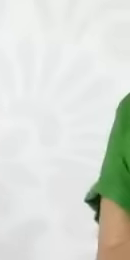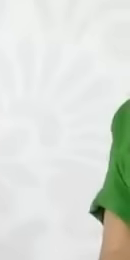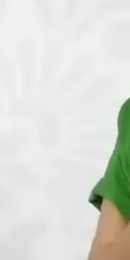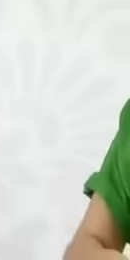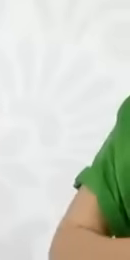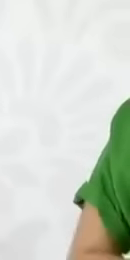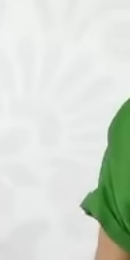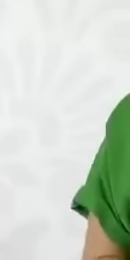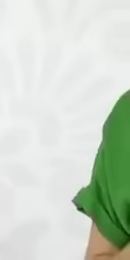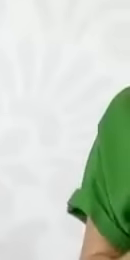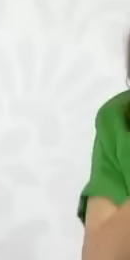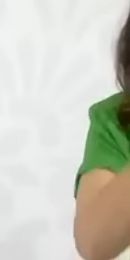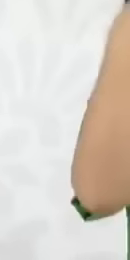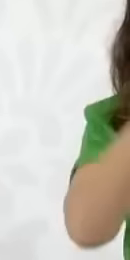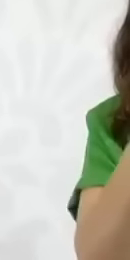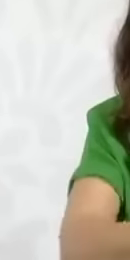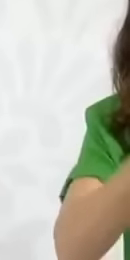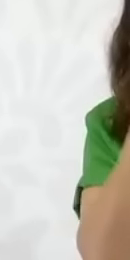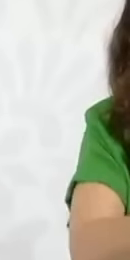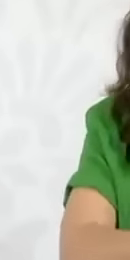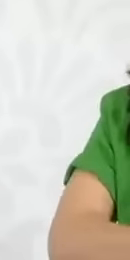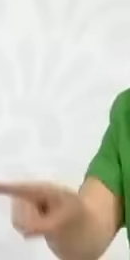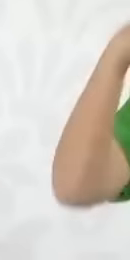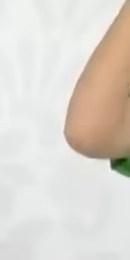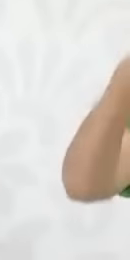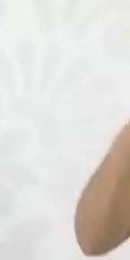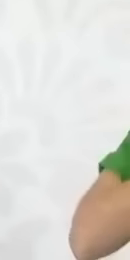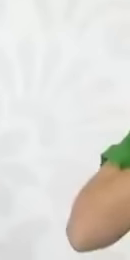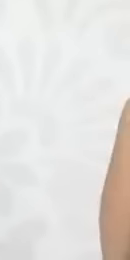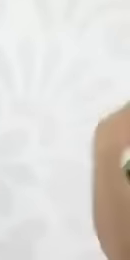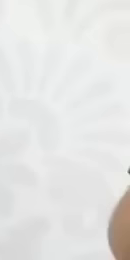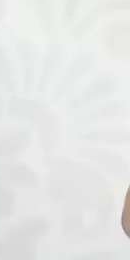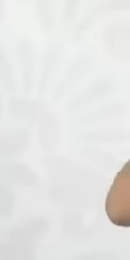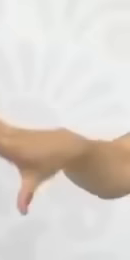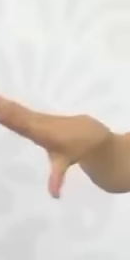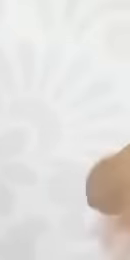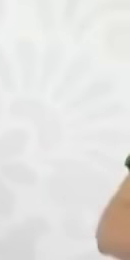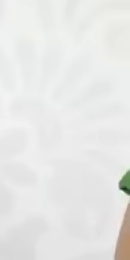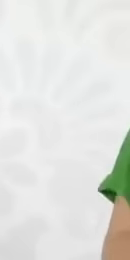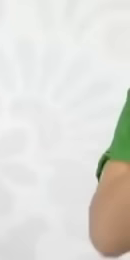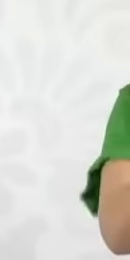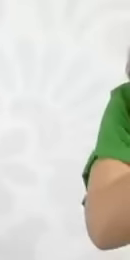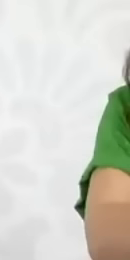Es frustración [música] deportiva por la derrota de Ecuador, un tema político tras la ruptura diplomática o algo personal.